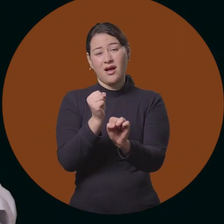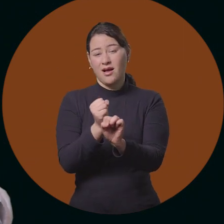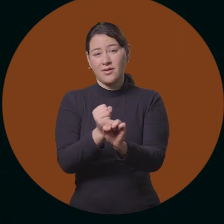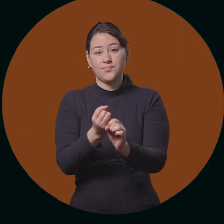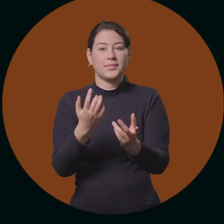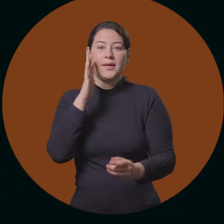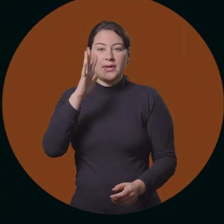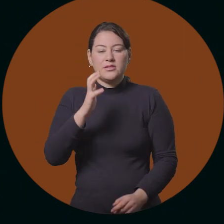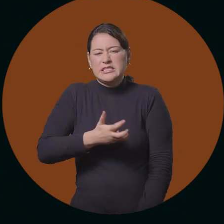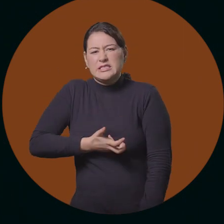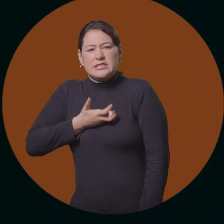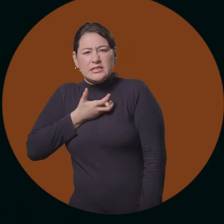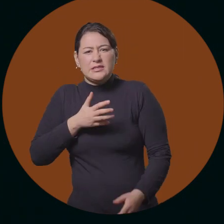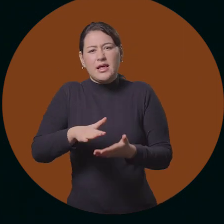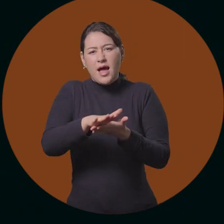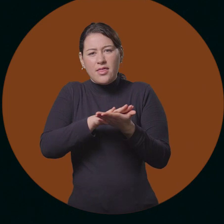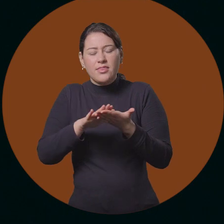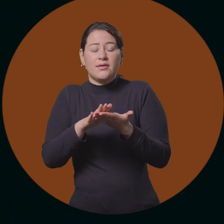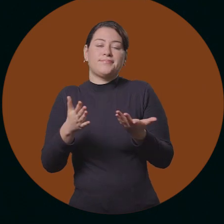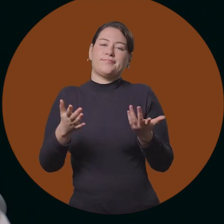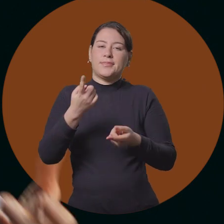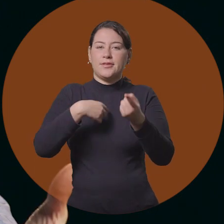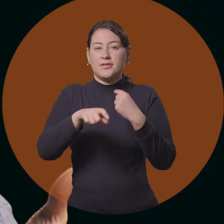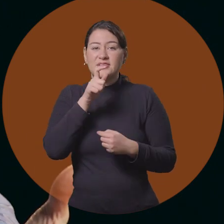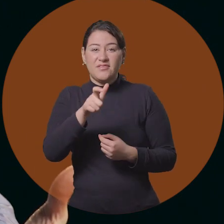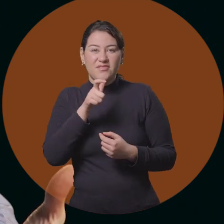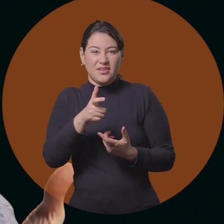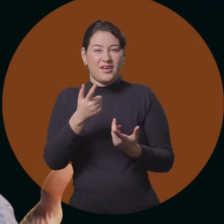Si no me calentara, entonces no sería suficientemente diverso.